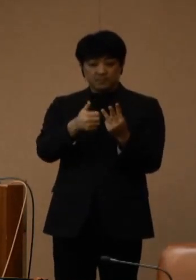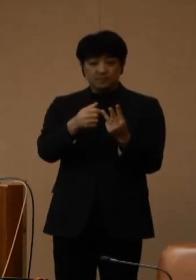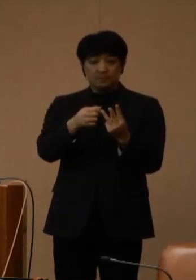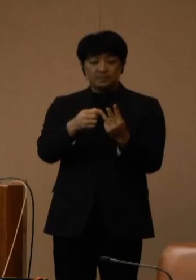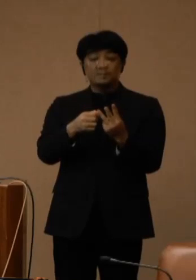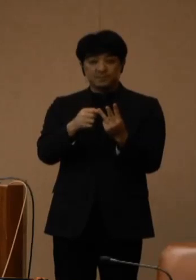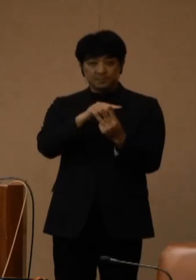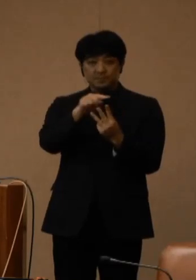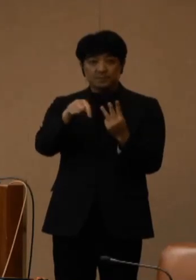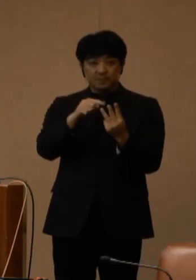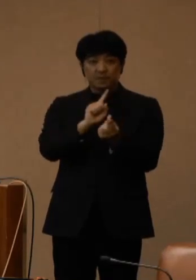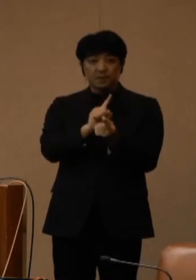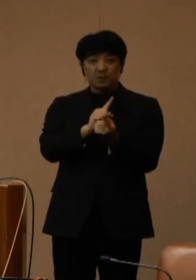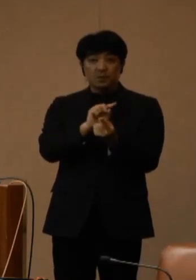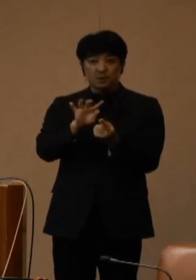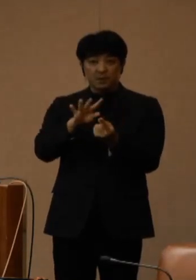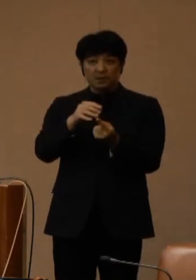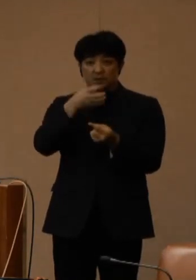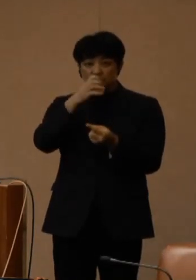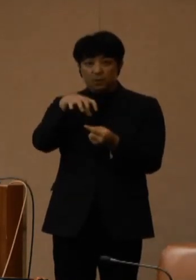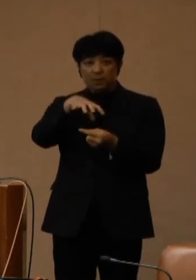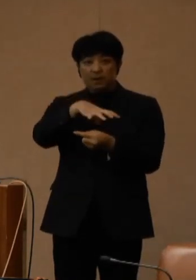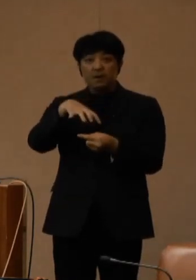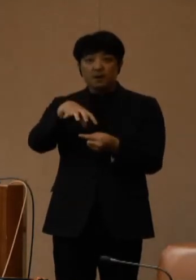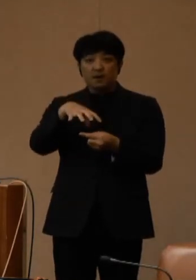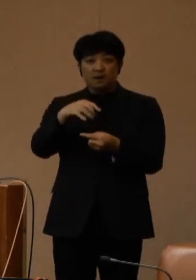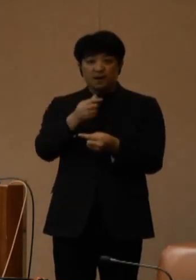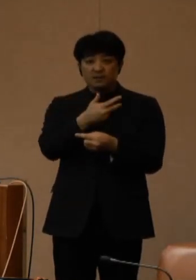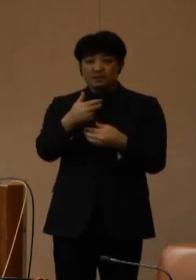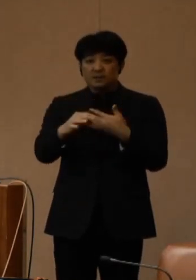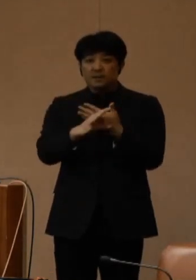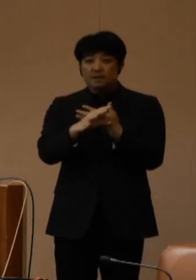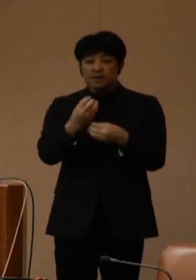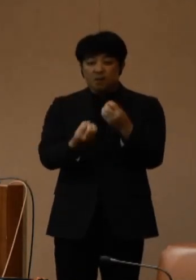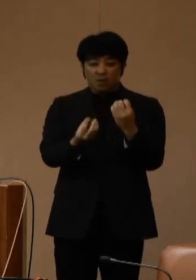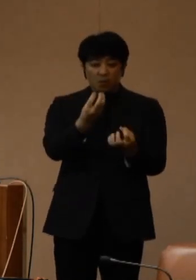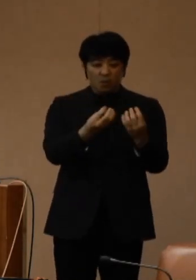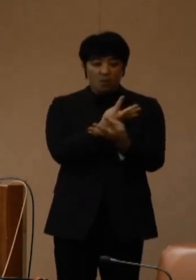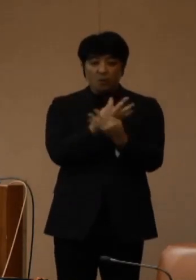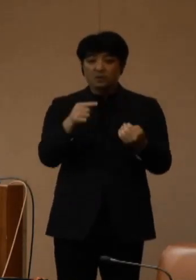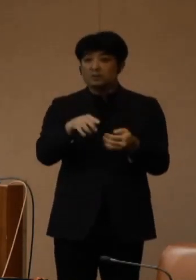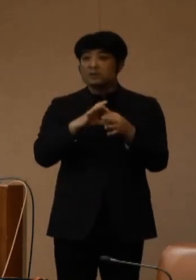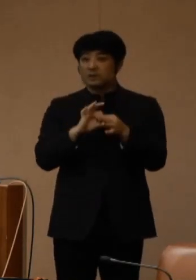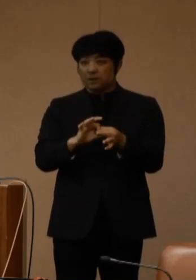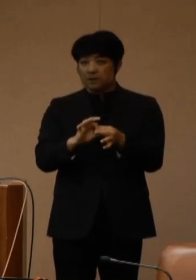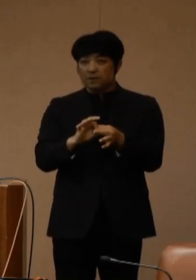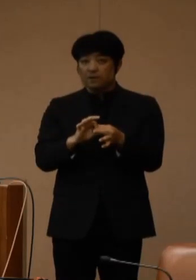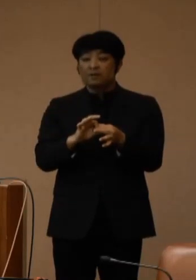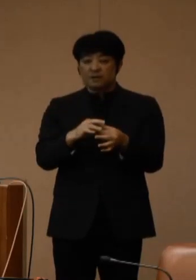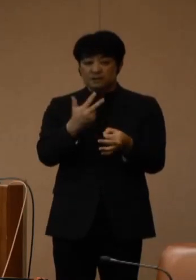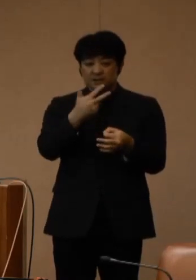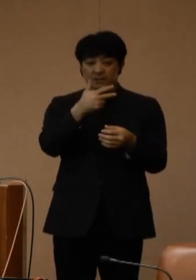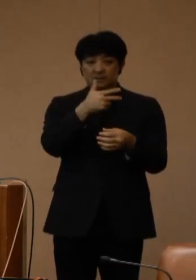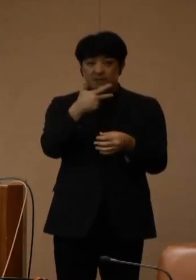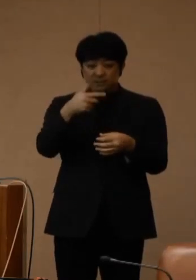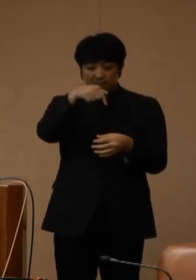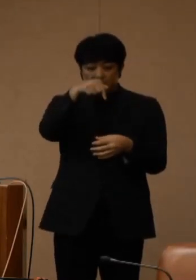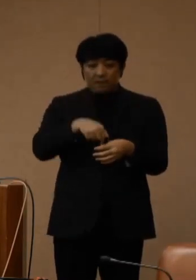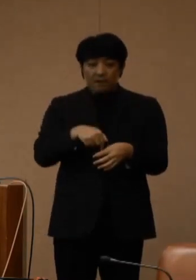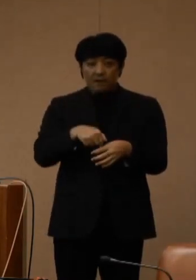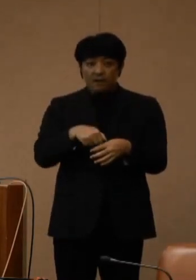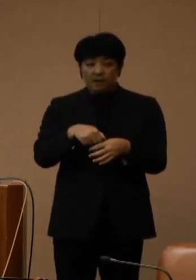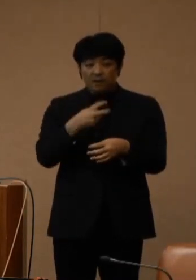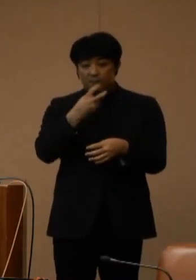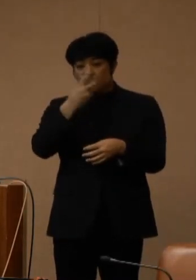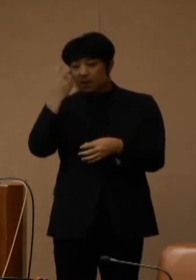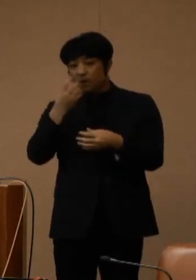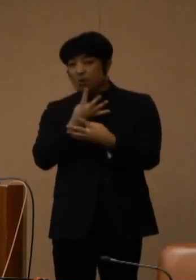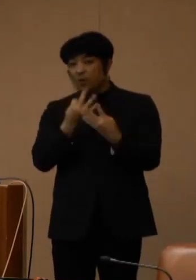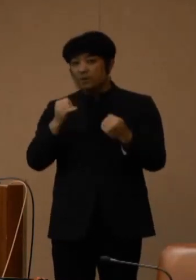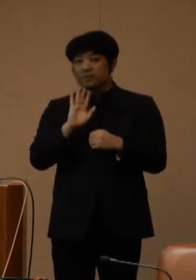飲食関係を感染源とする事例が集中しており、市中感染も多く確認されていることによるものです。